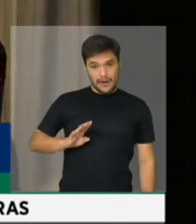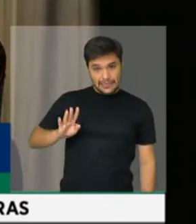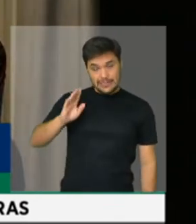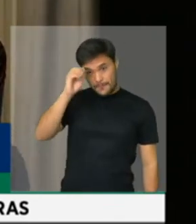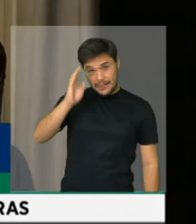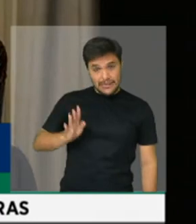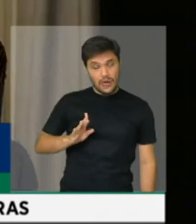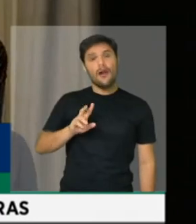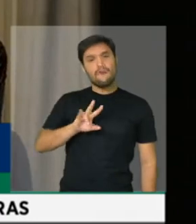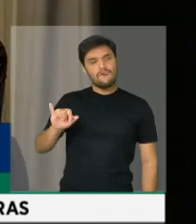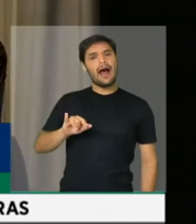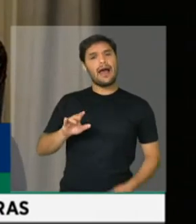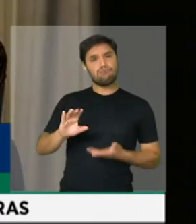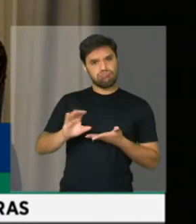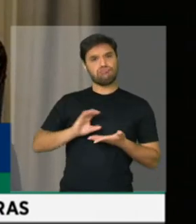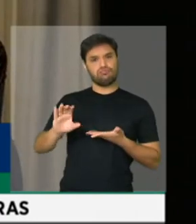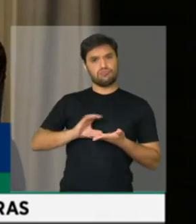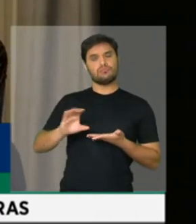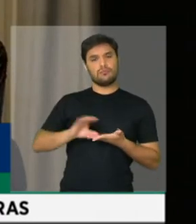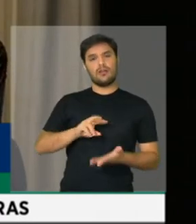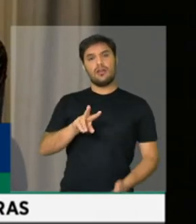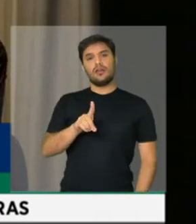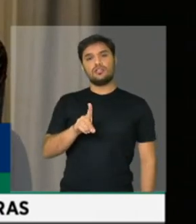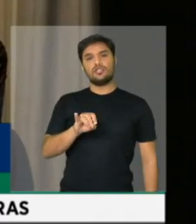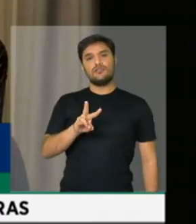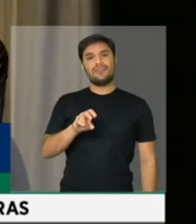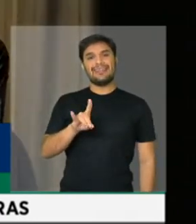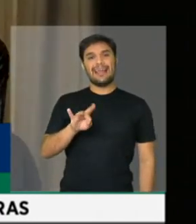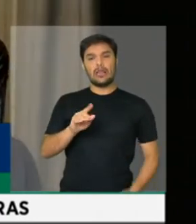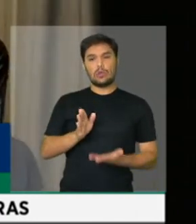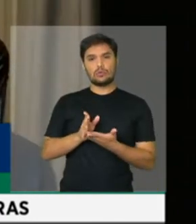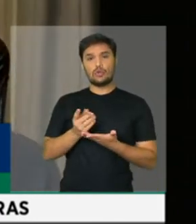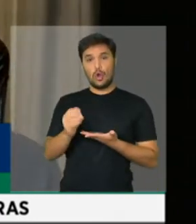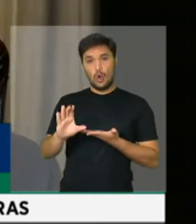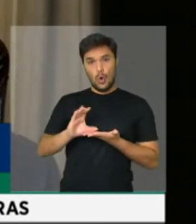RIA, AÇÕES DE... GOLDEN SHARE, GOLDEN SHARE QUE DÃO DIREITO AO PODER DE VETO...